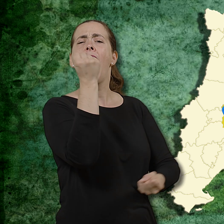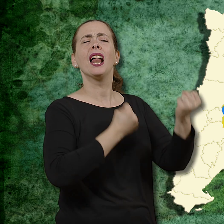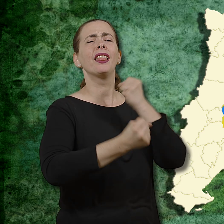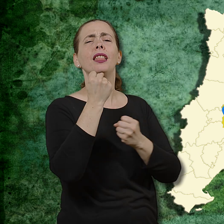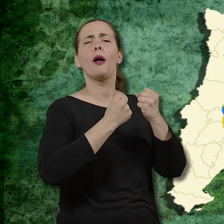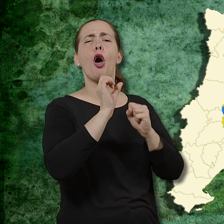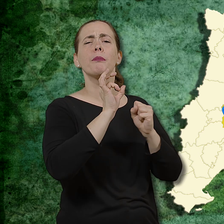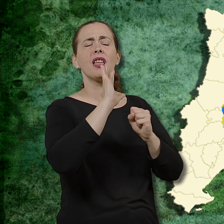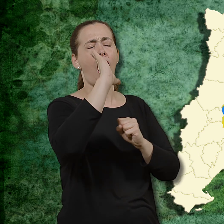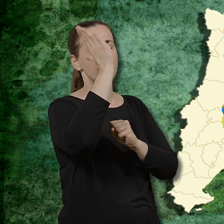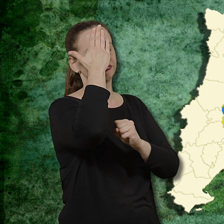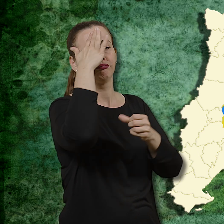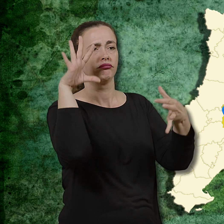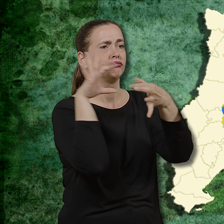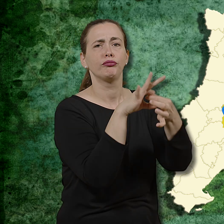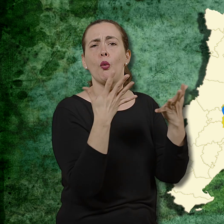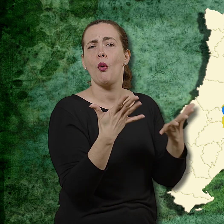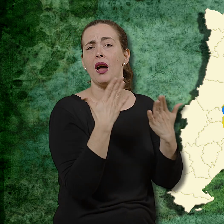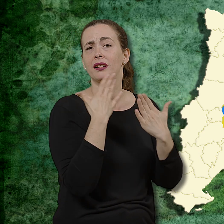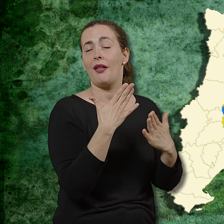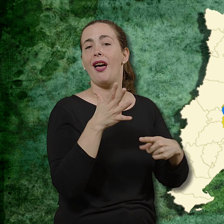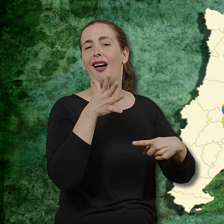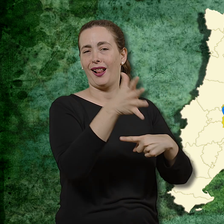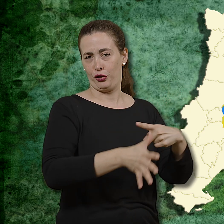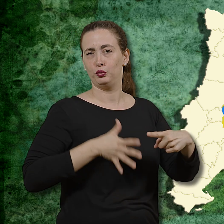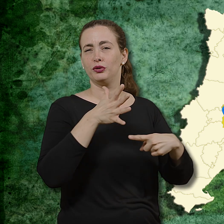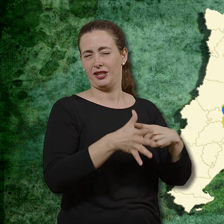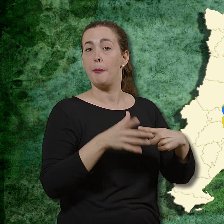La indústria és l'activitat econòmica més present en un municipi